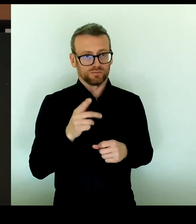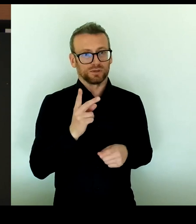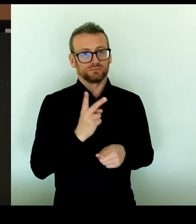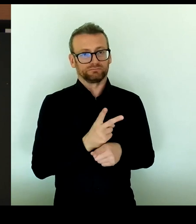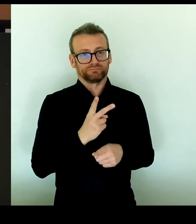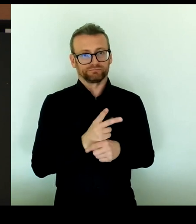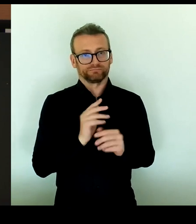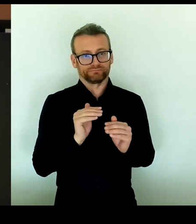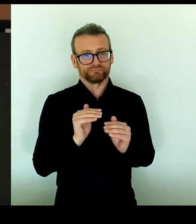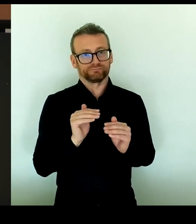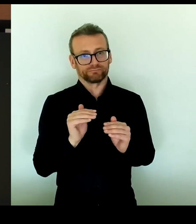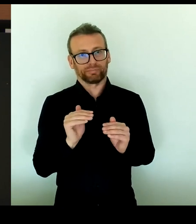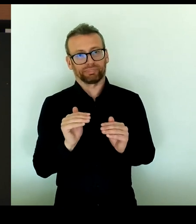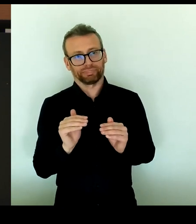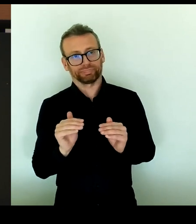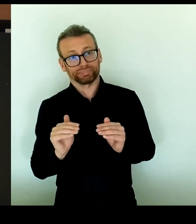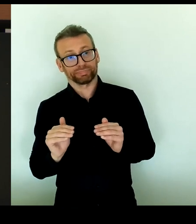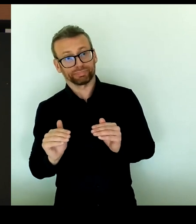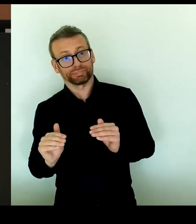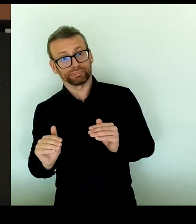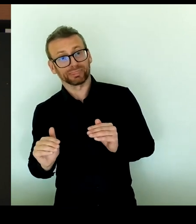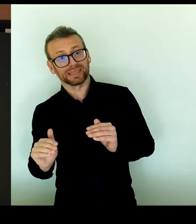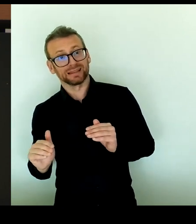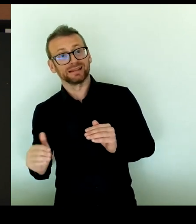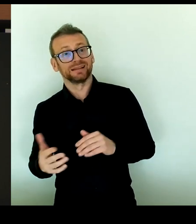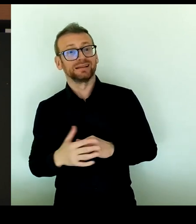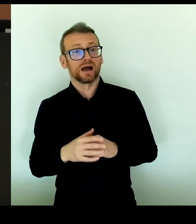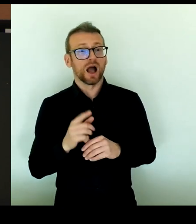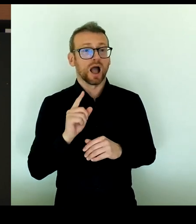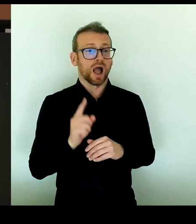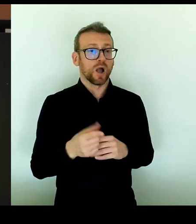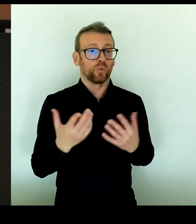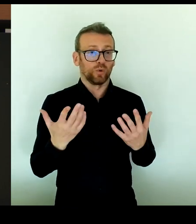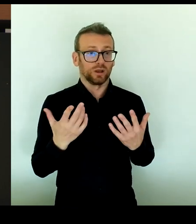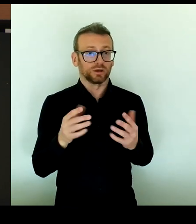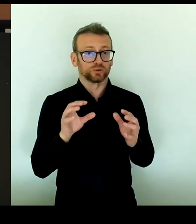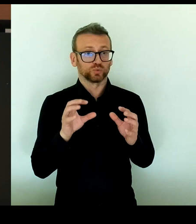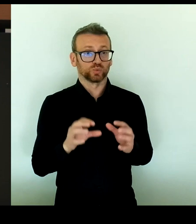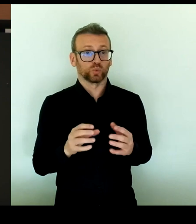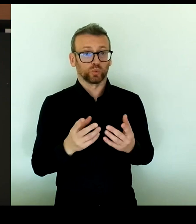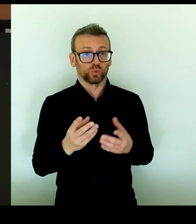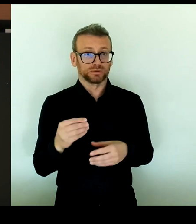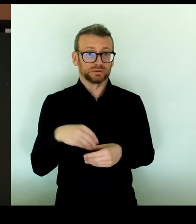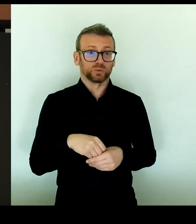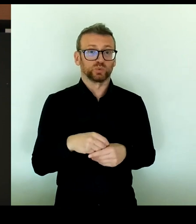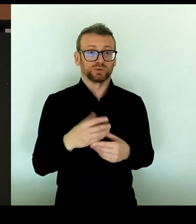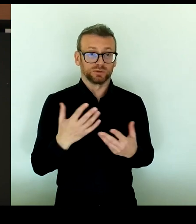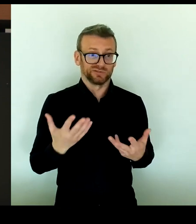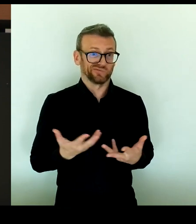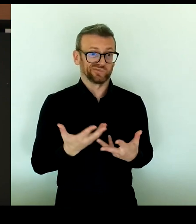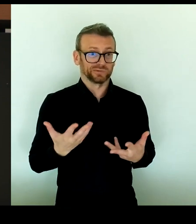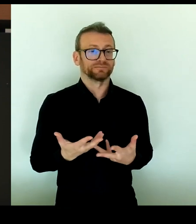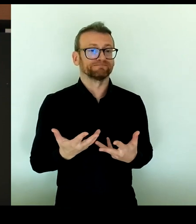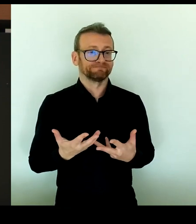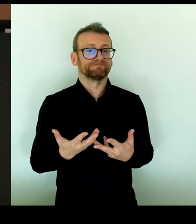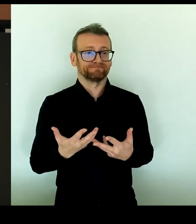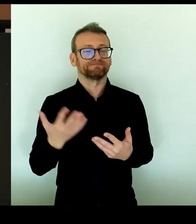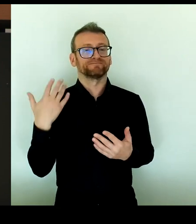ausgestattet, die genau das leisten kann und soll. Und die das, ungeachtet aller Probleme auf, die ich gleich eingehen werde, auch lei.